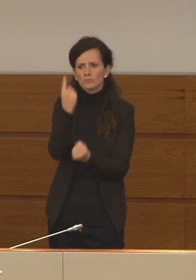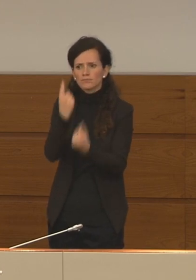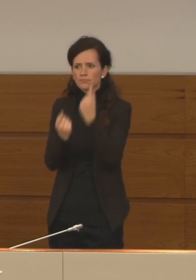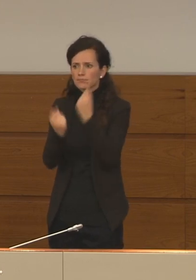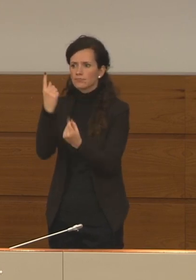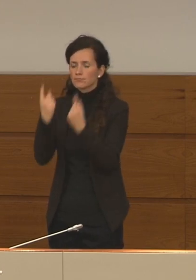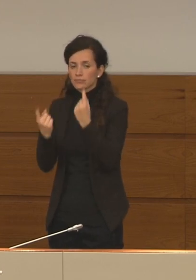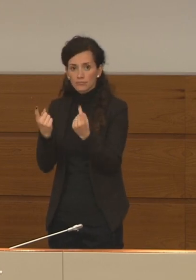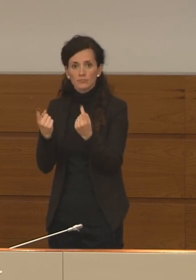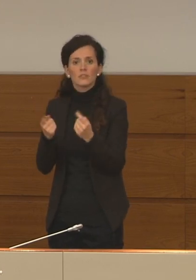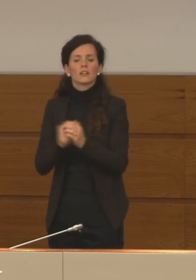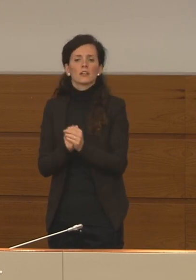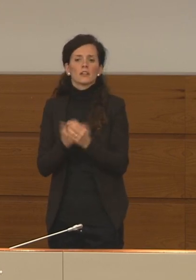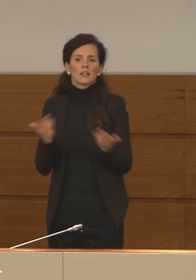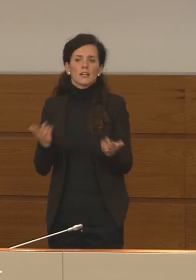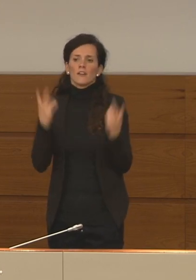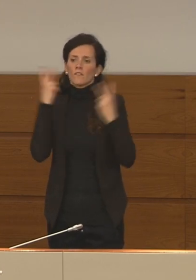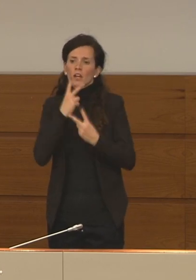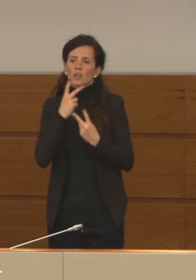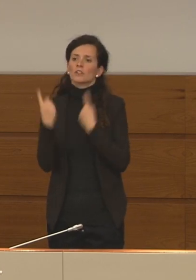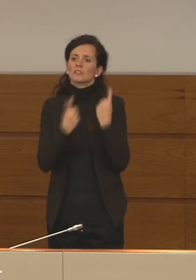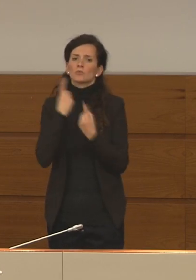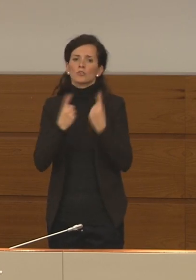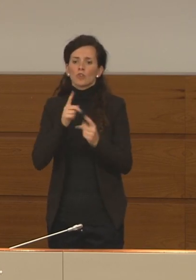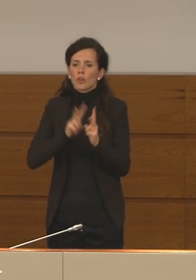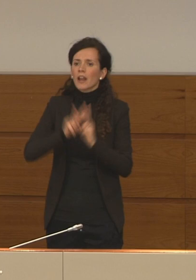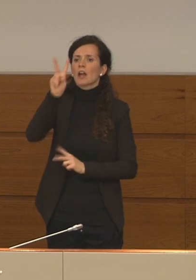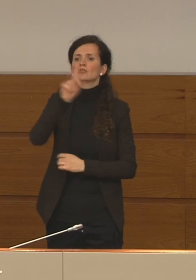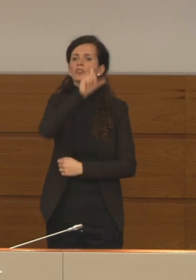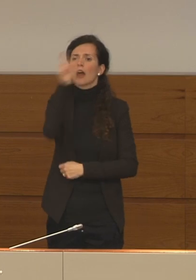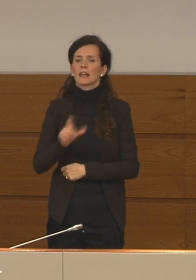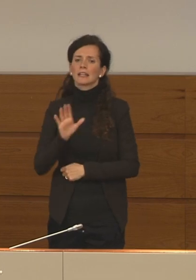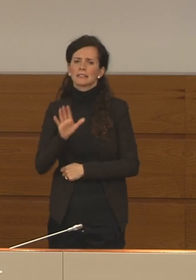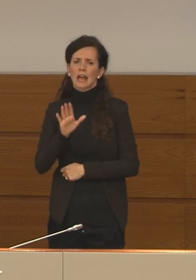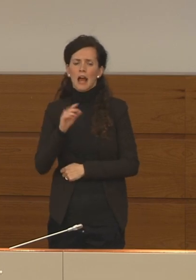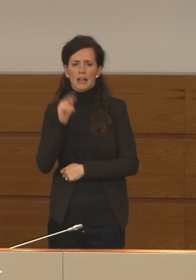realtà nazionale dove cominciamo a vedere alcuni luoghi, alcune città e